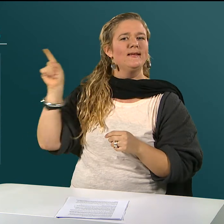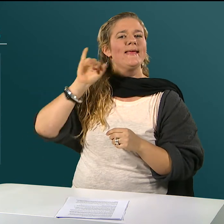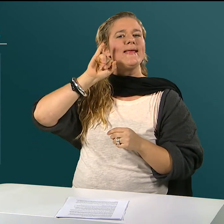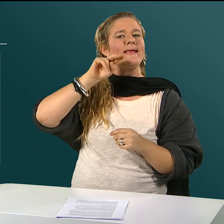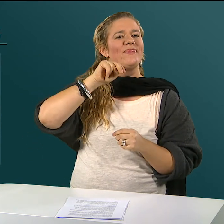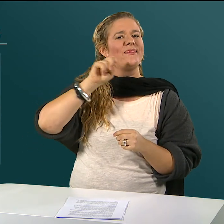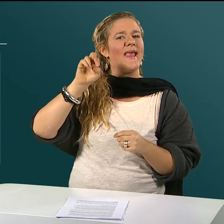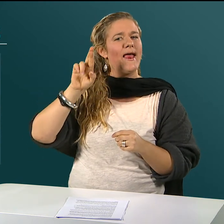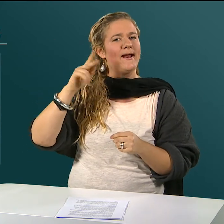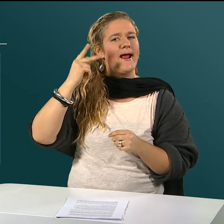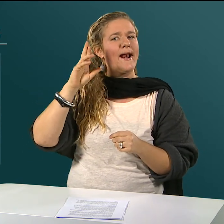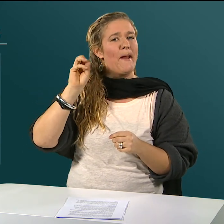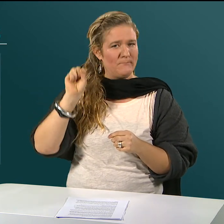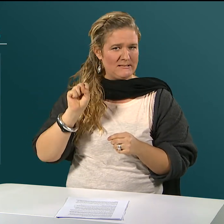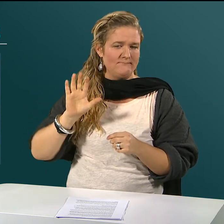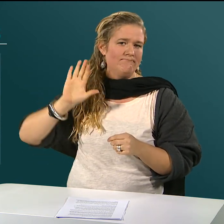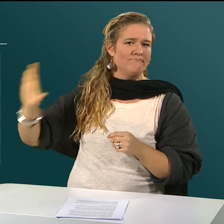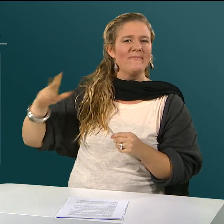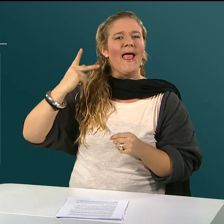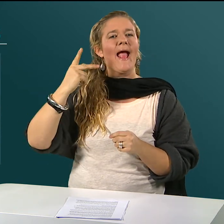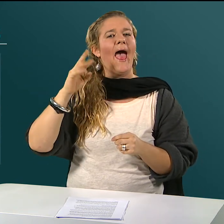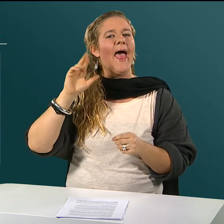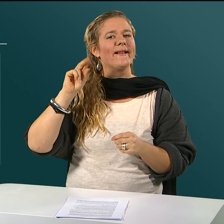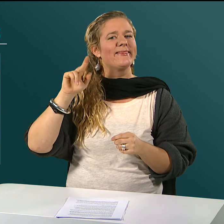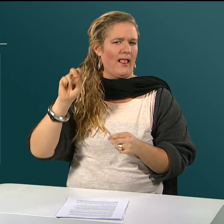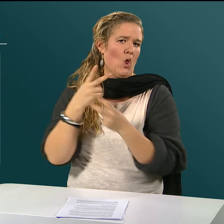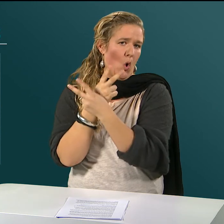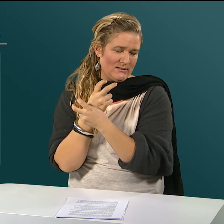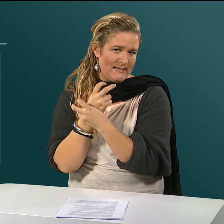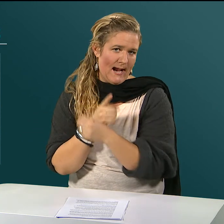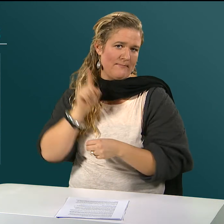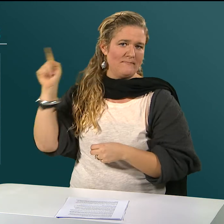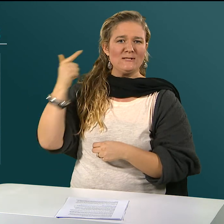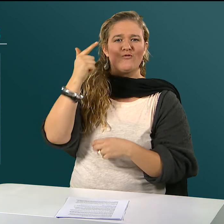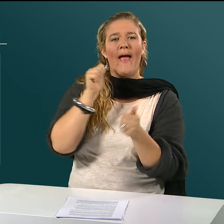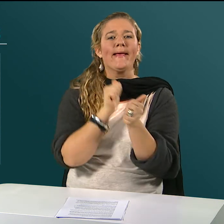in Innerkrems in Kärnten, Österreich statt.